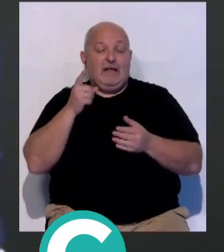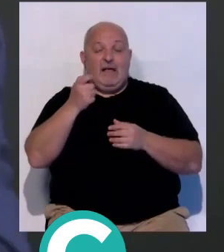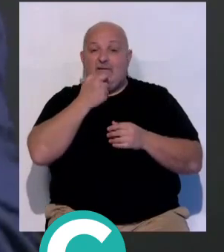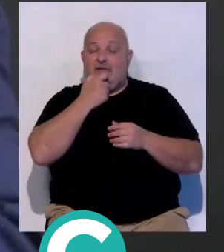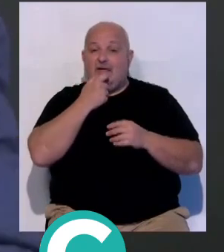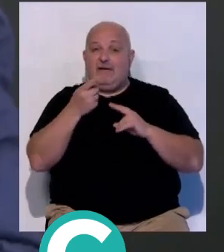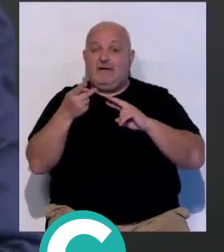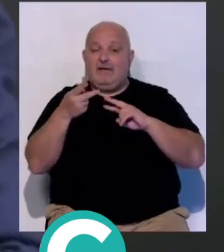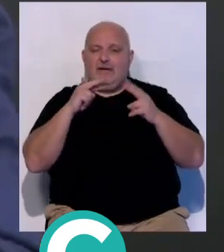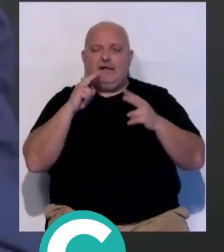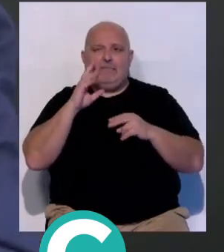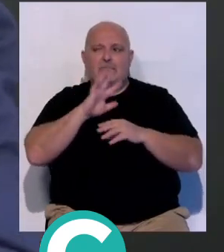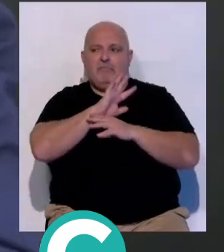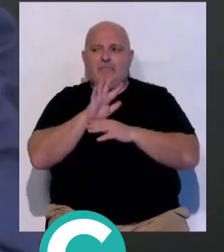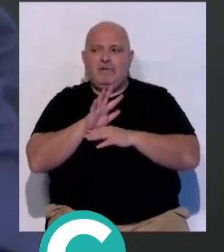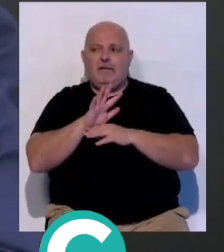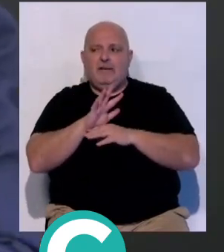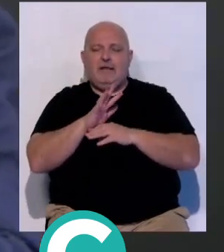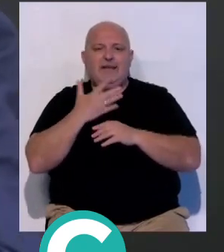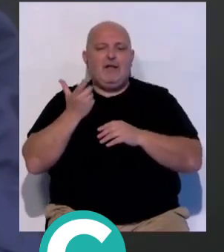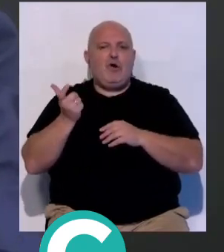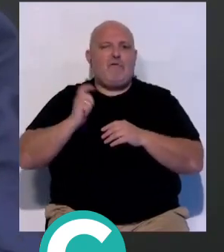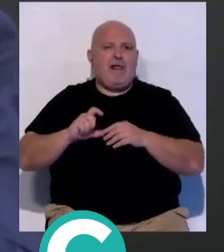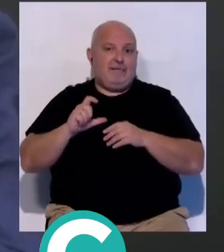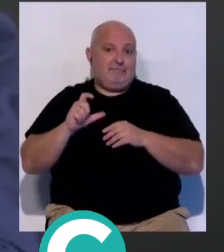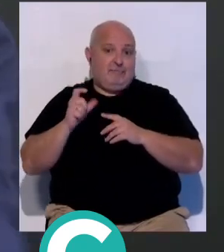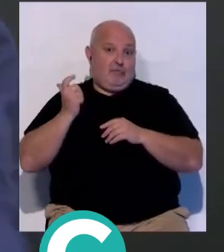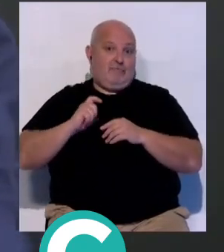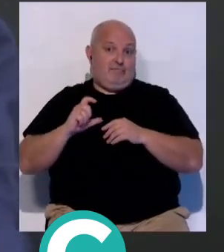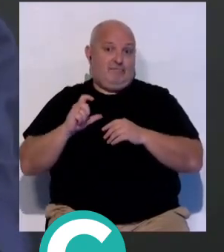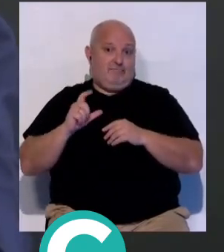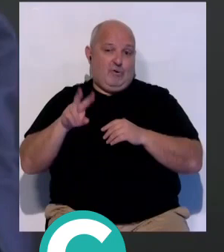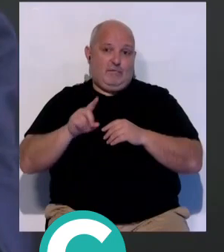interpretar es que te de quién cobras porque eso ocurrió le sacaron una tarjeta amarilla creo que